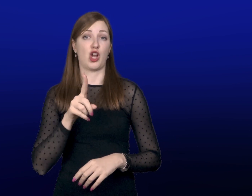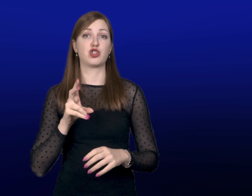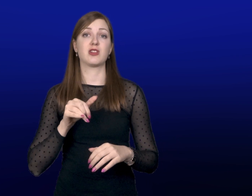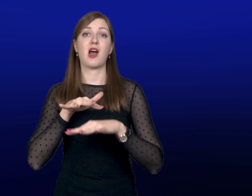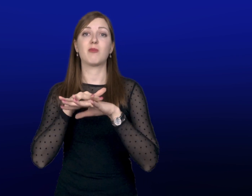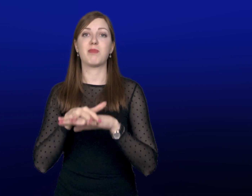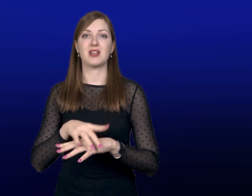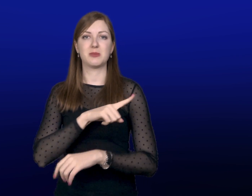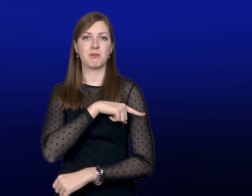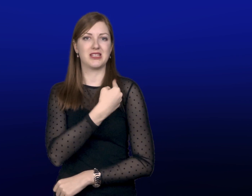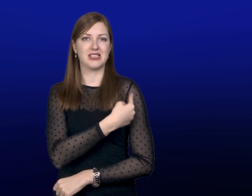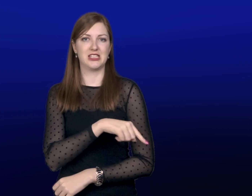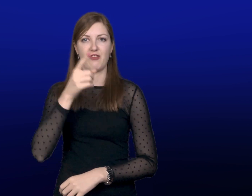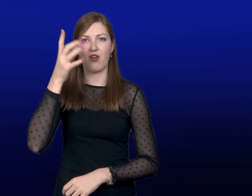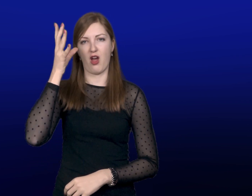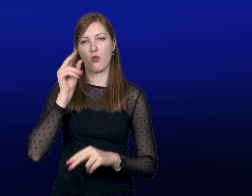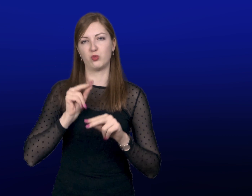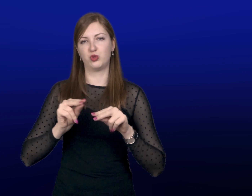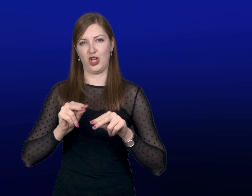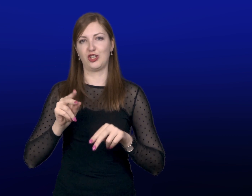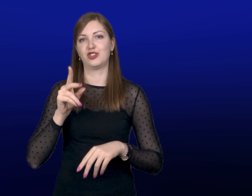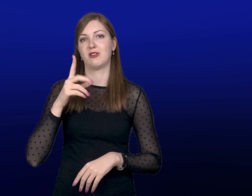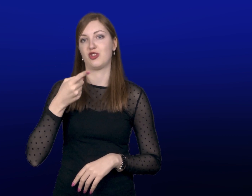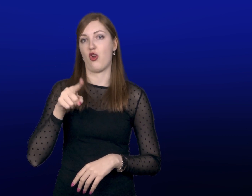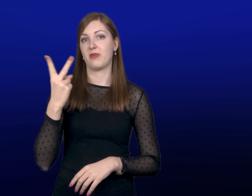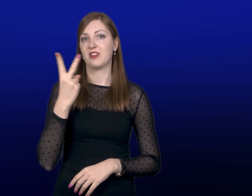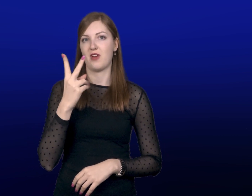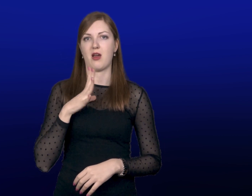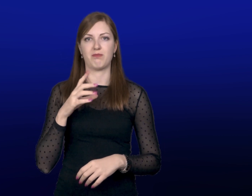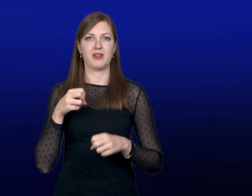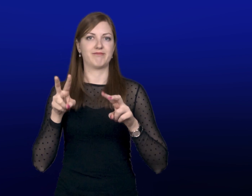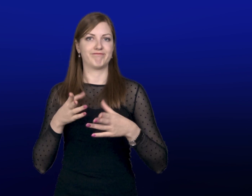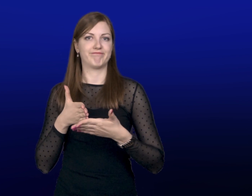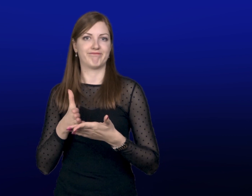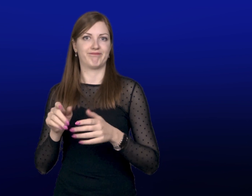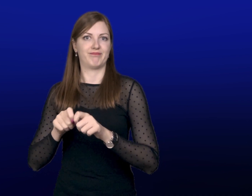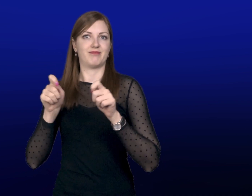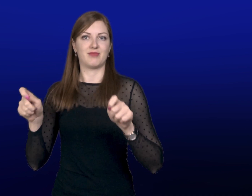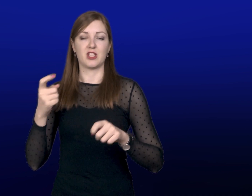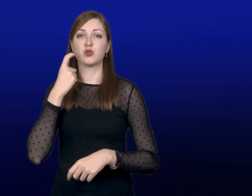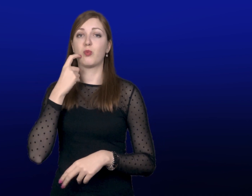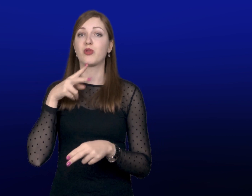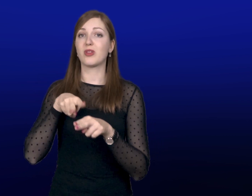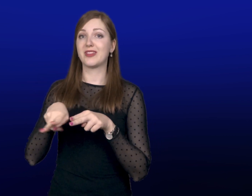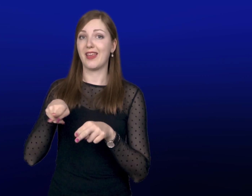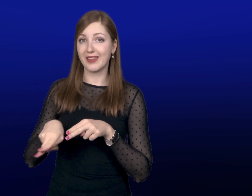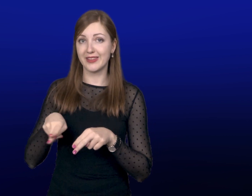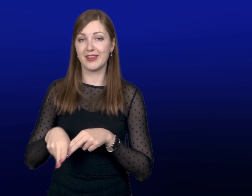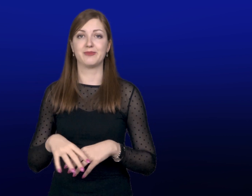медицинского училища № 2 по специальности «зубной техник».